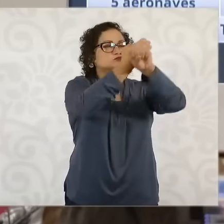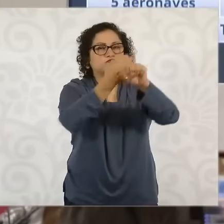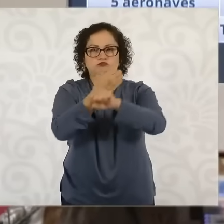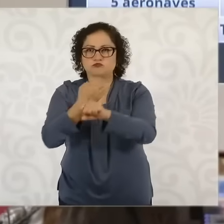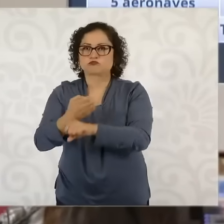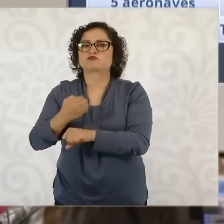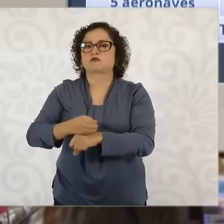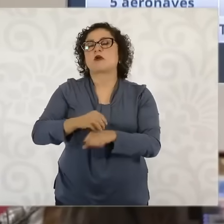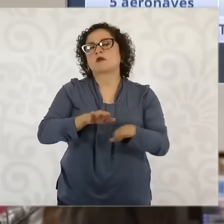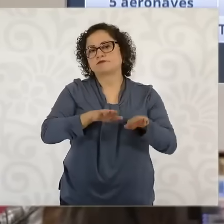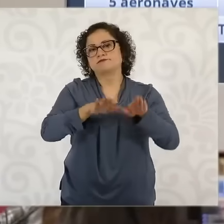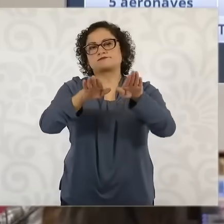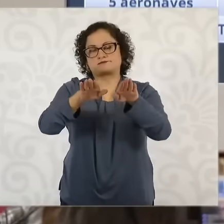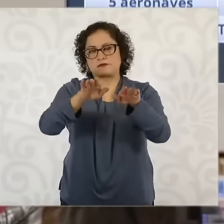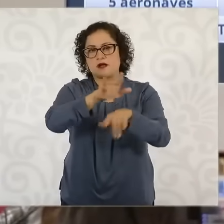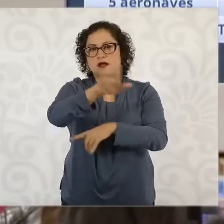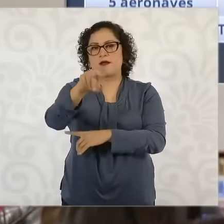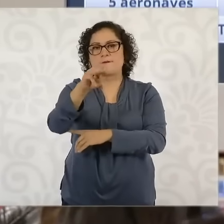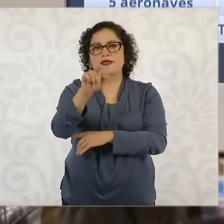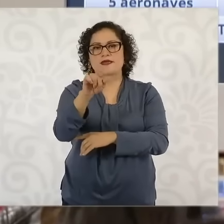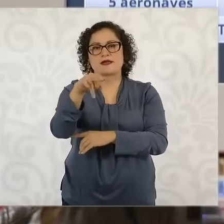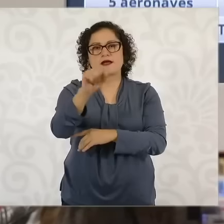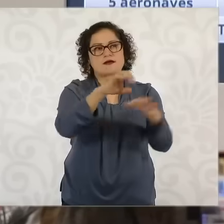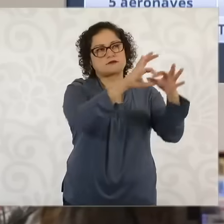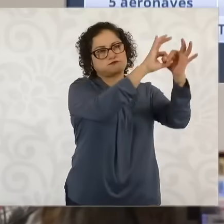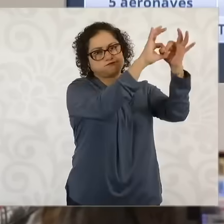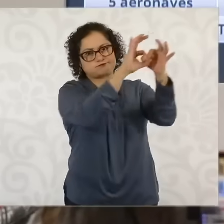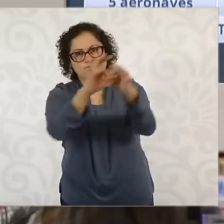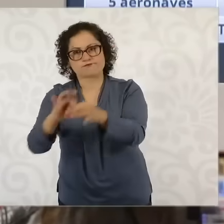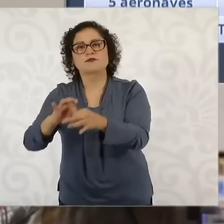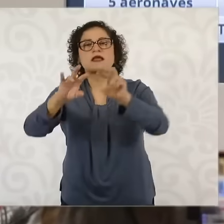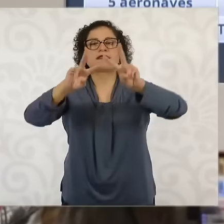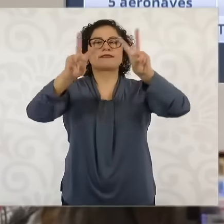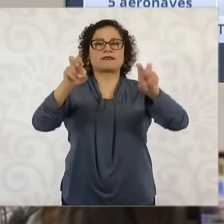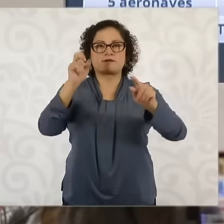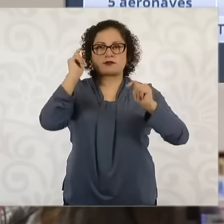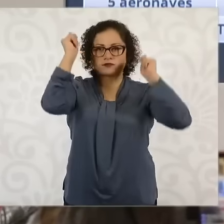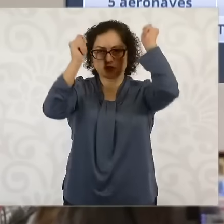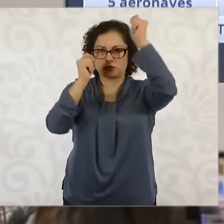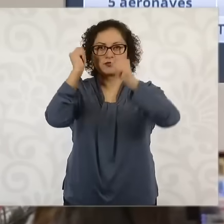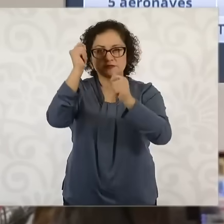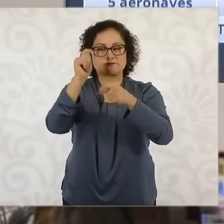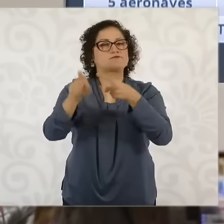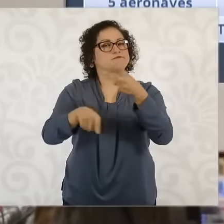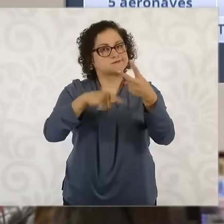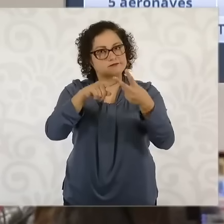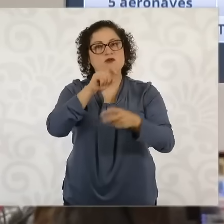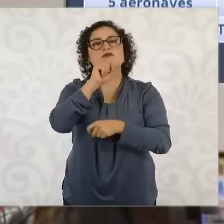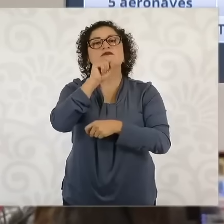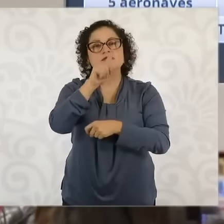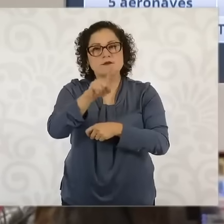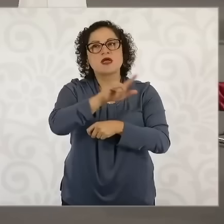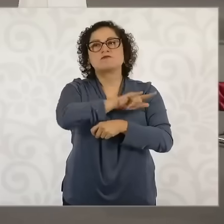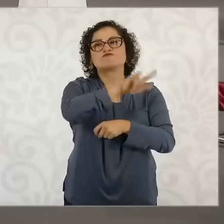generar toda esta sinergia del sector turístico, pero también el turismo multidestinos a través